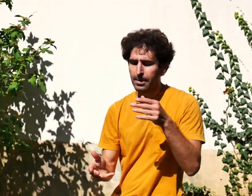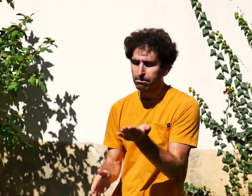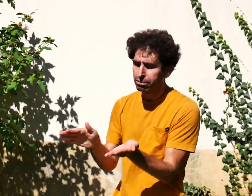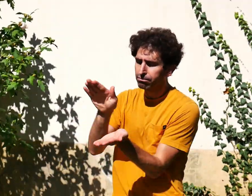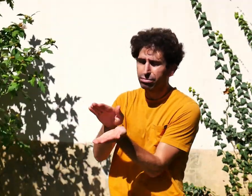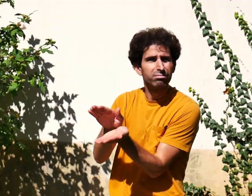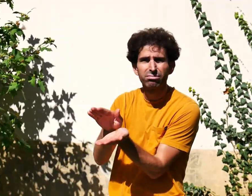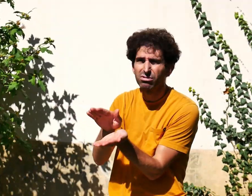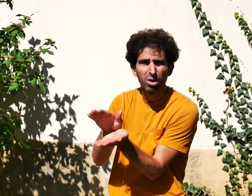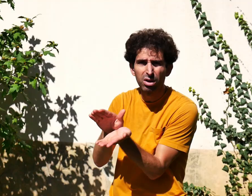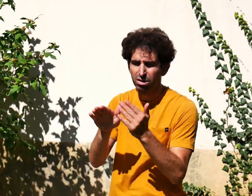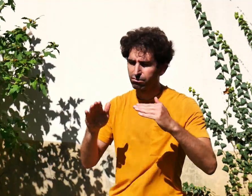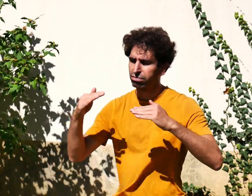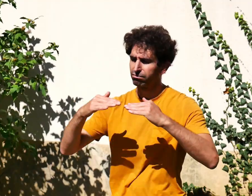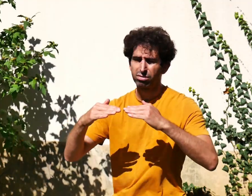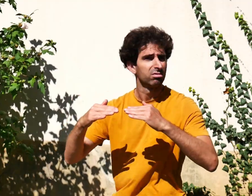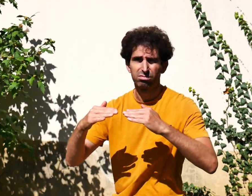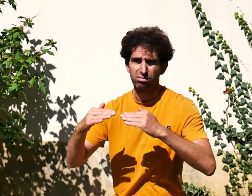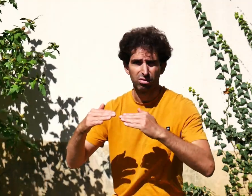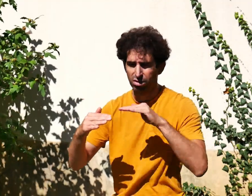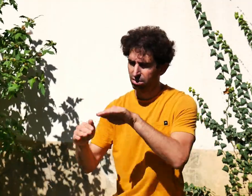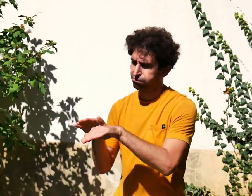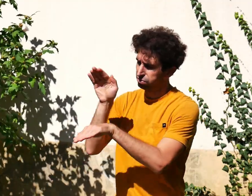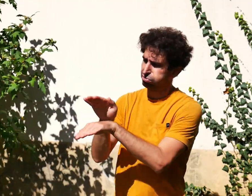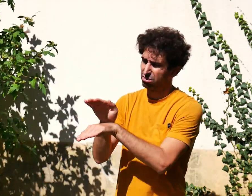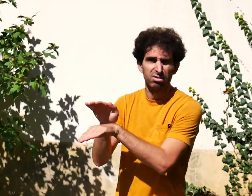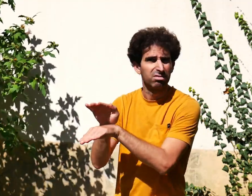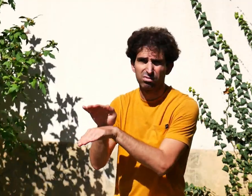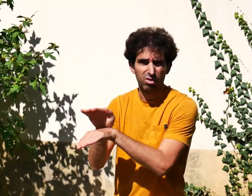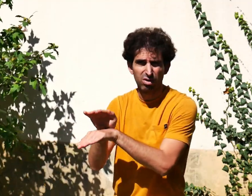En missionnaire ? Non. Face à face ? Non. L'un.e par derrière l'autre ? Non.